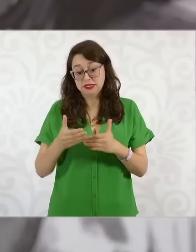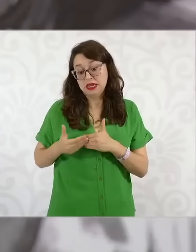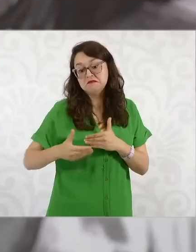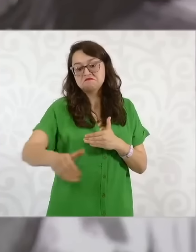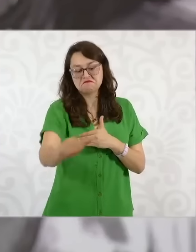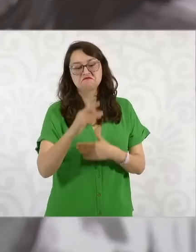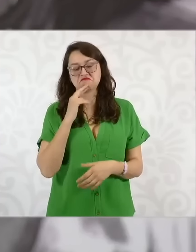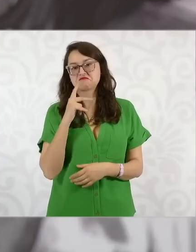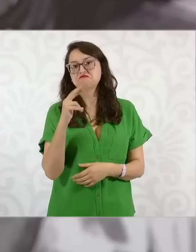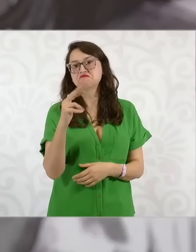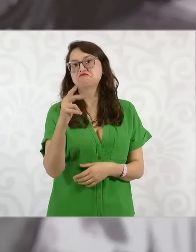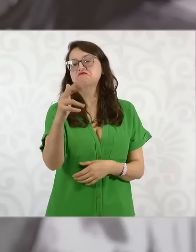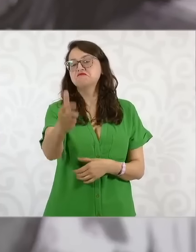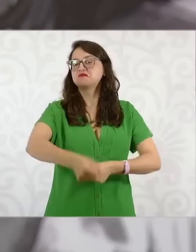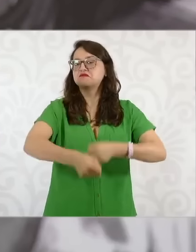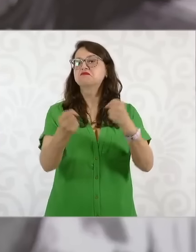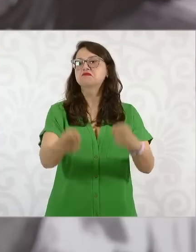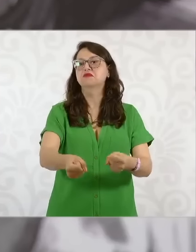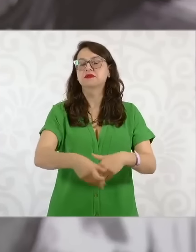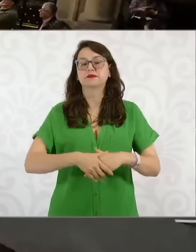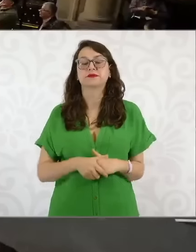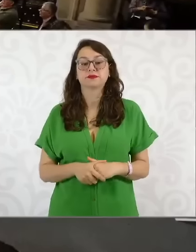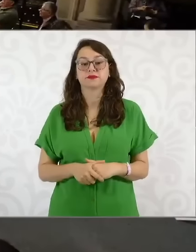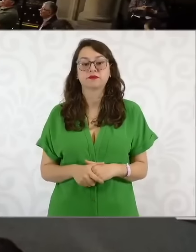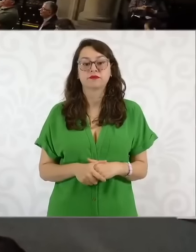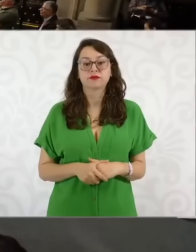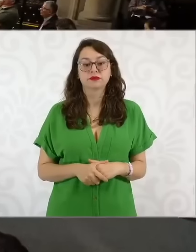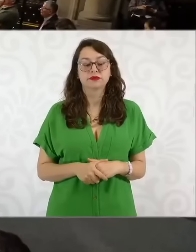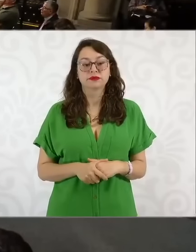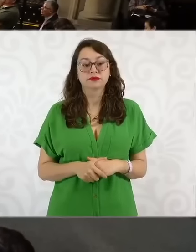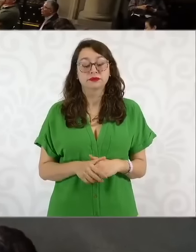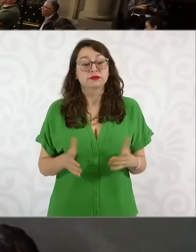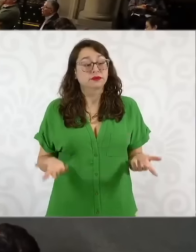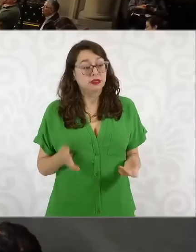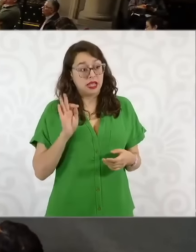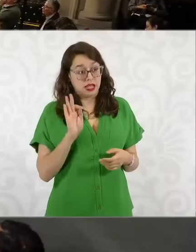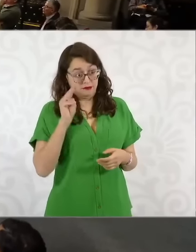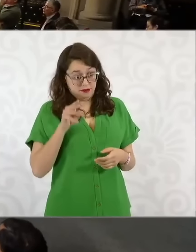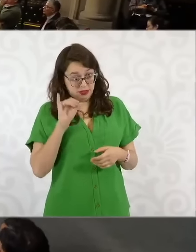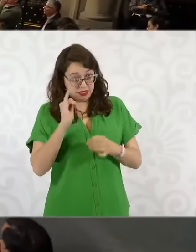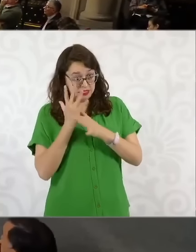los pronósticos iniciales que tenemos para la economía. Ellos hablan de incertidumbre económica.